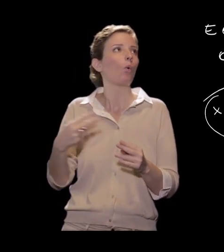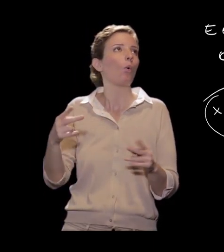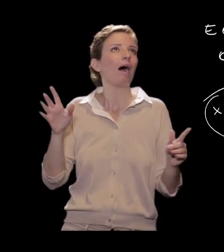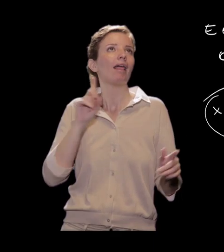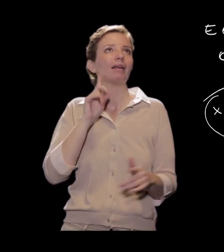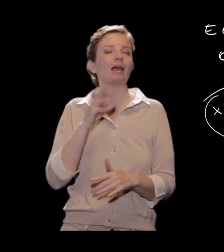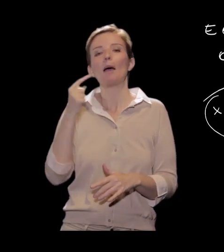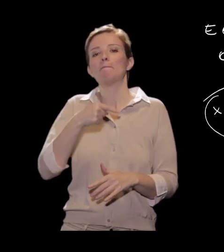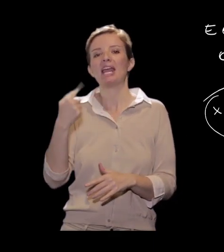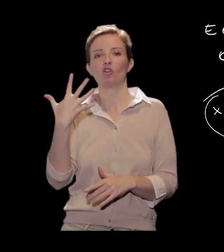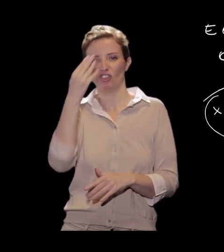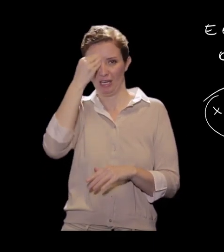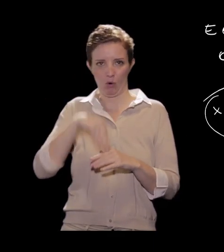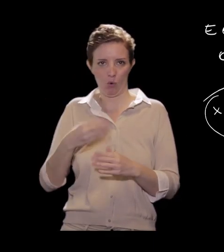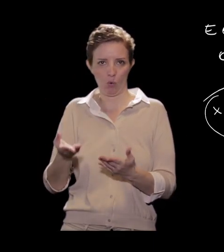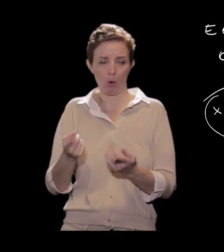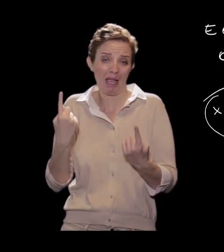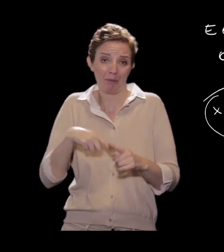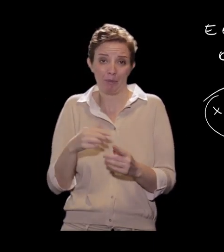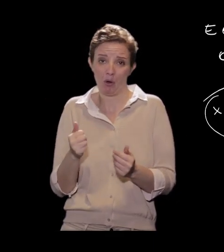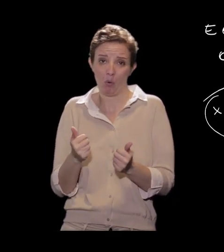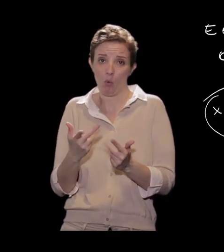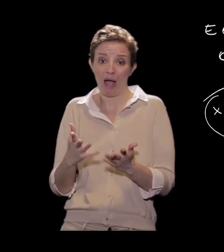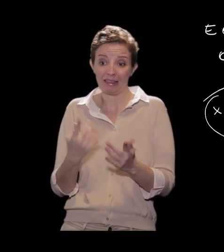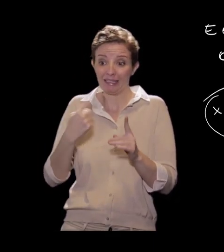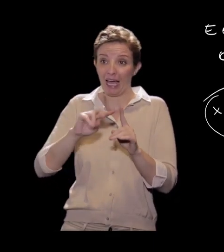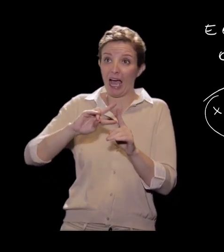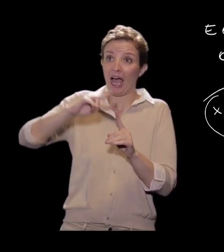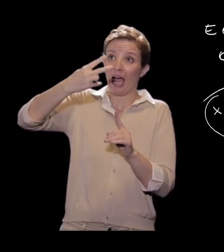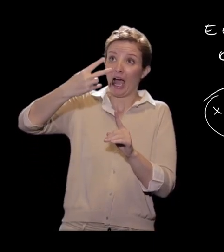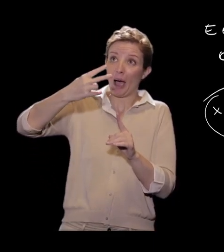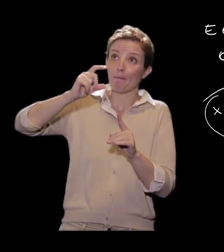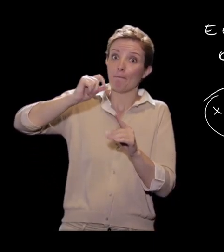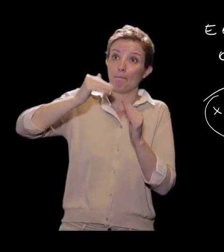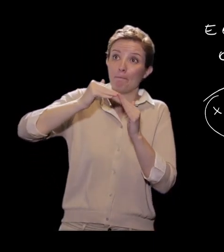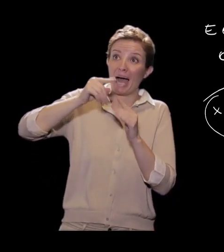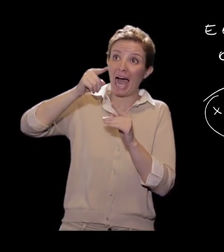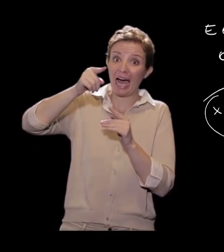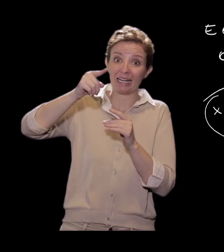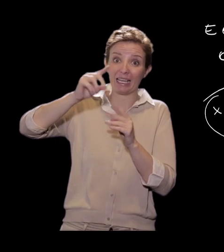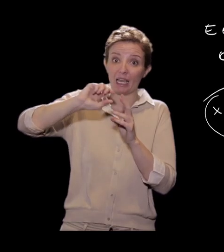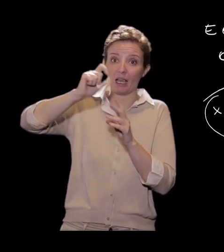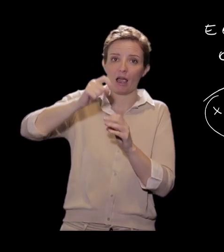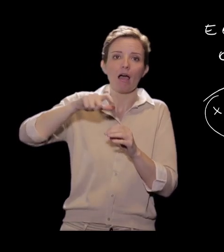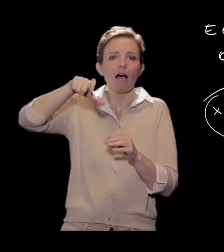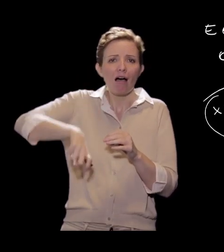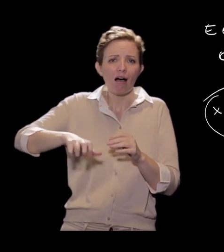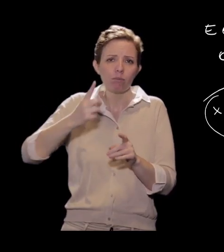Una quantità elevata ad una potenza pari dà luogo ad un numero positivo